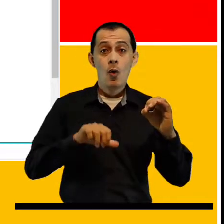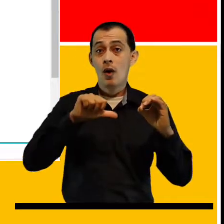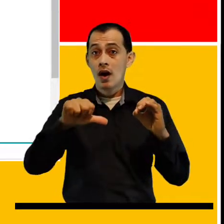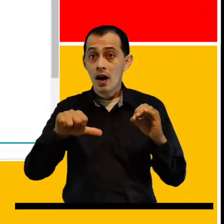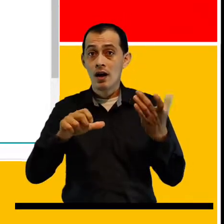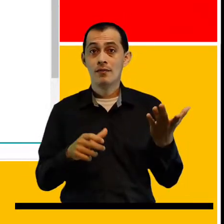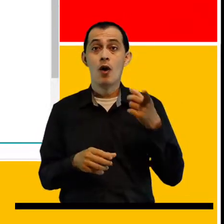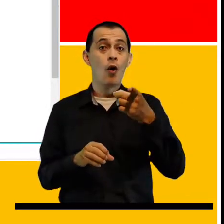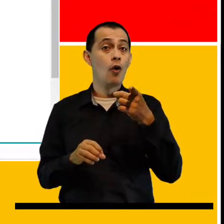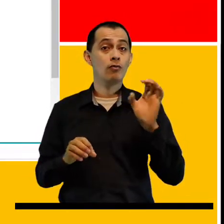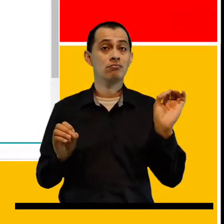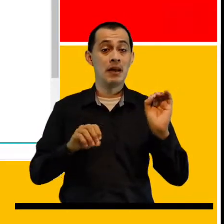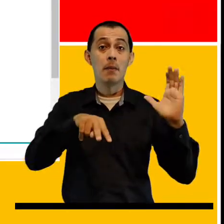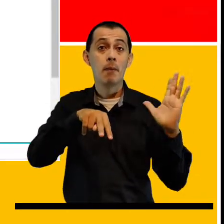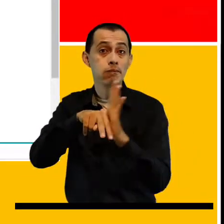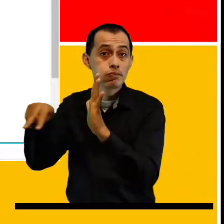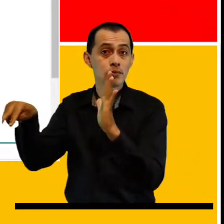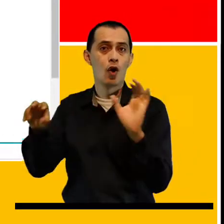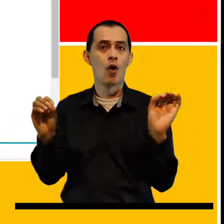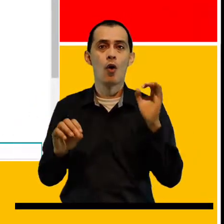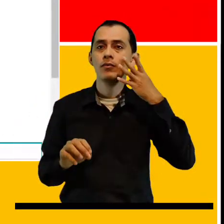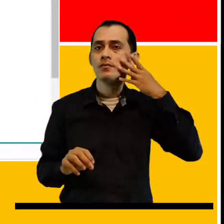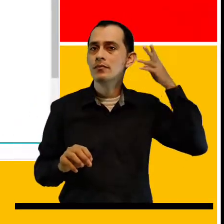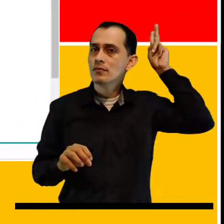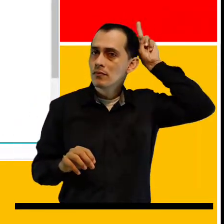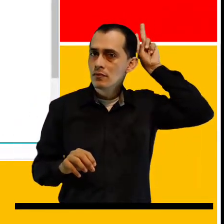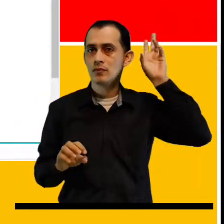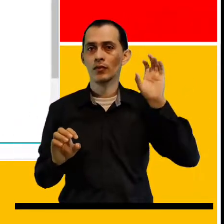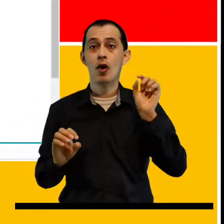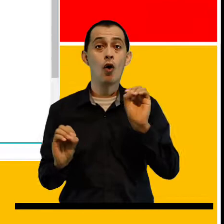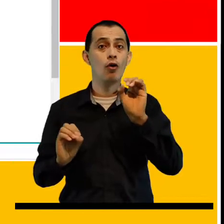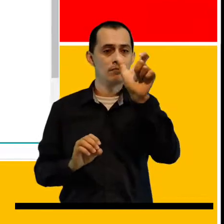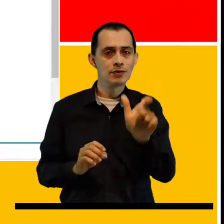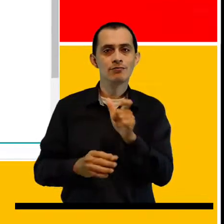de conflicto armado, grupo étnico y si está en una situación de discapacidad. Luego de